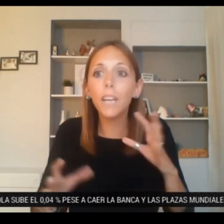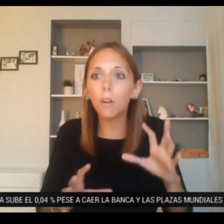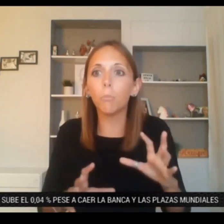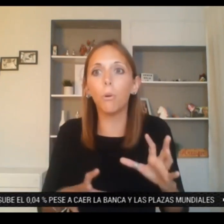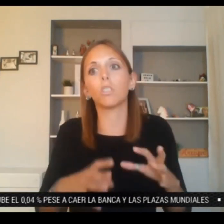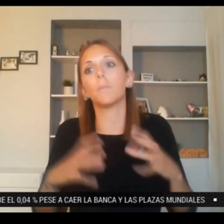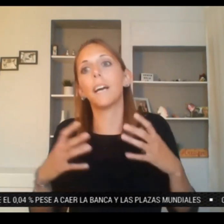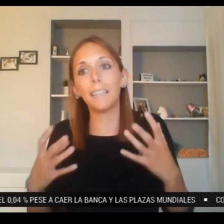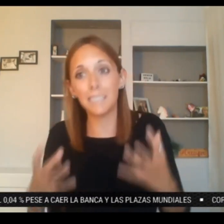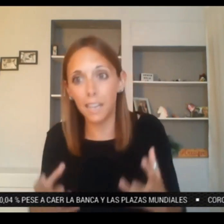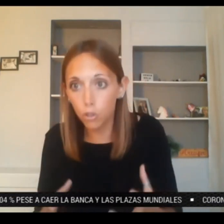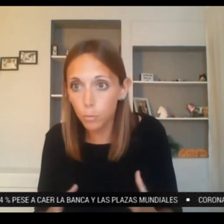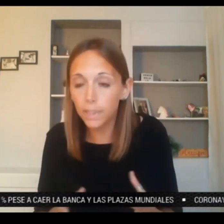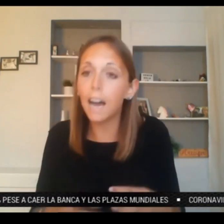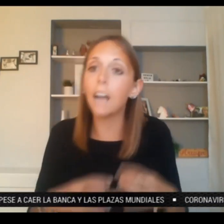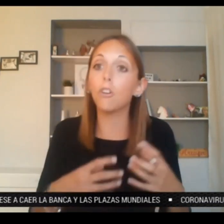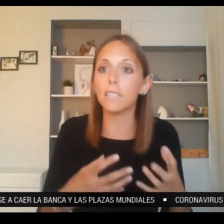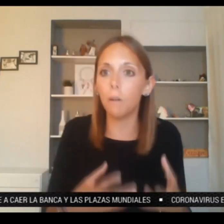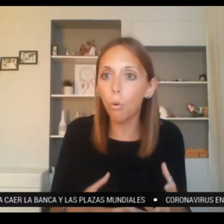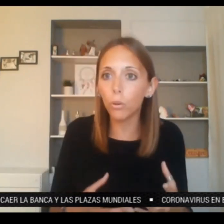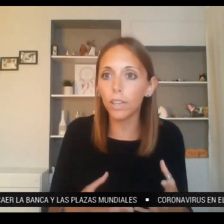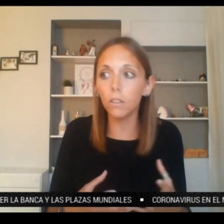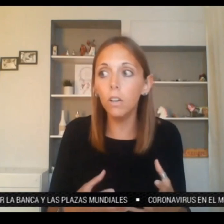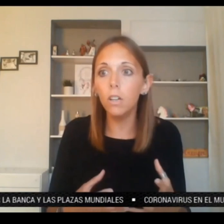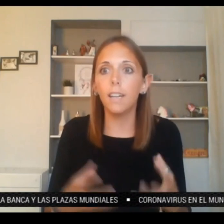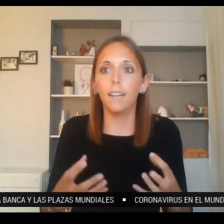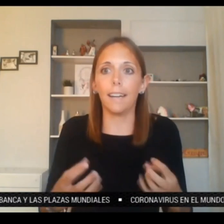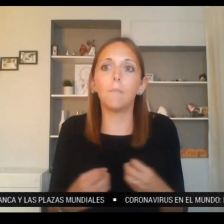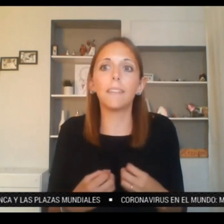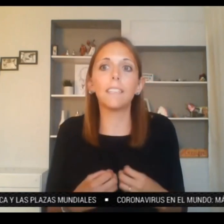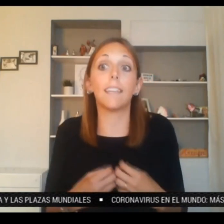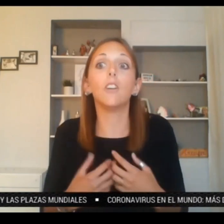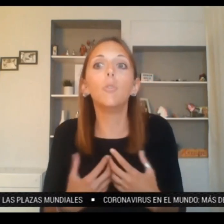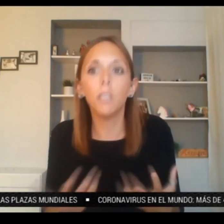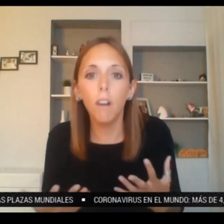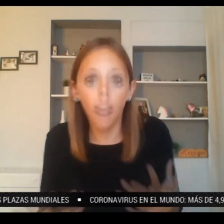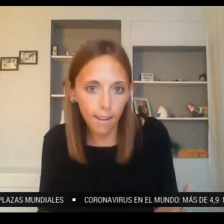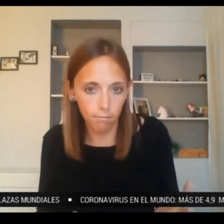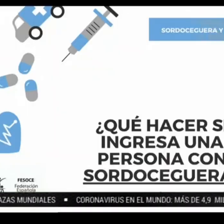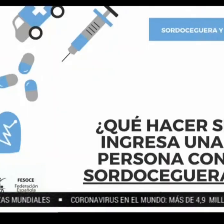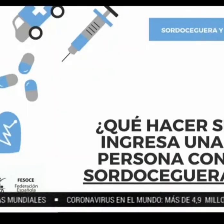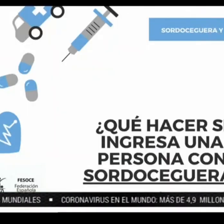Poderlo ubicar un poco, decirle que está en el hospital, lo que estaba ocurriendo Realmente, se le iluminó la cara